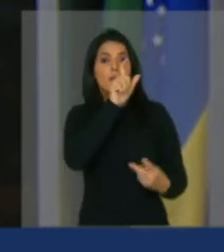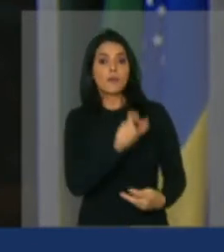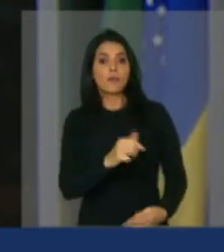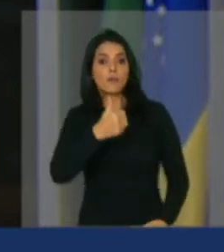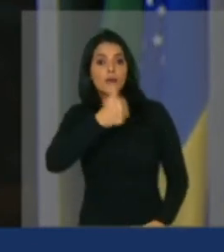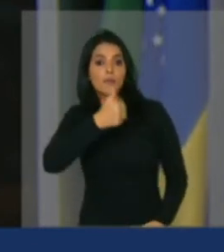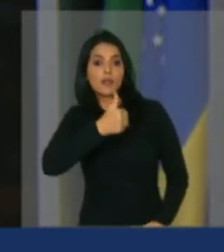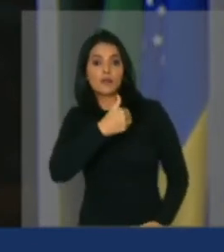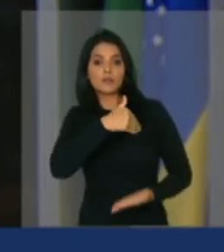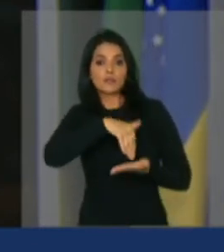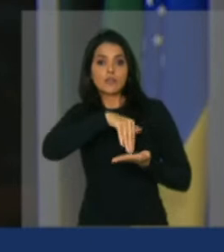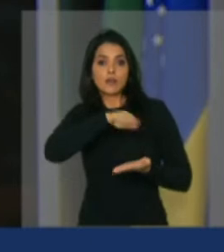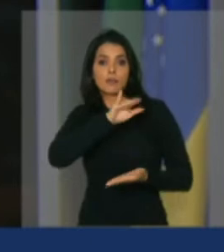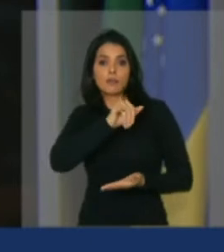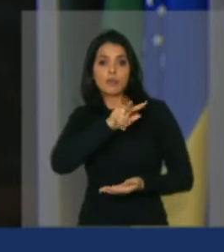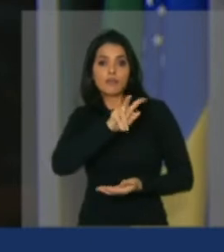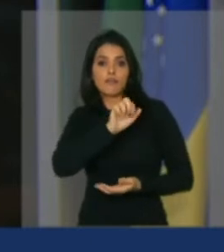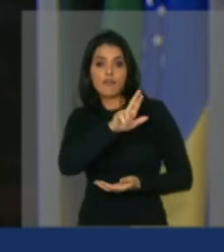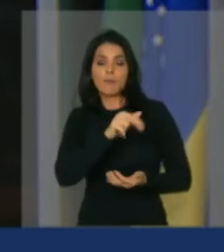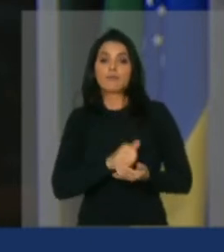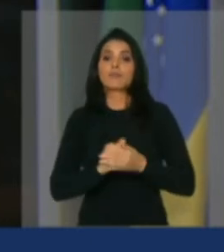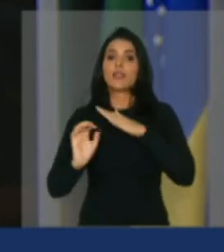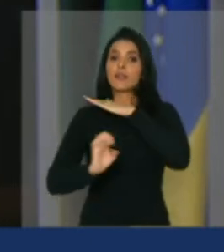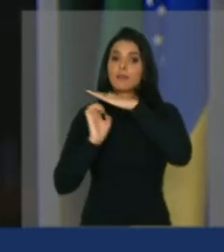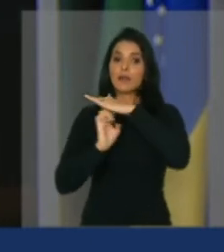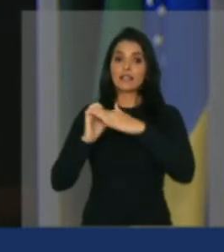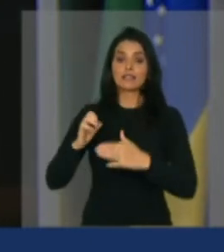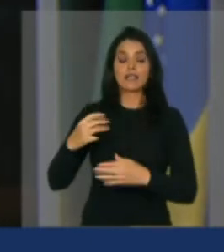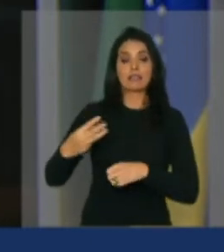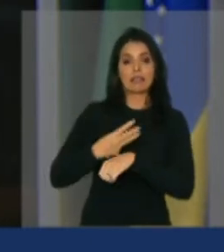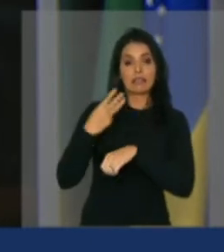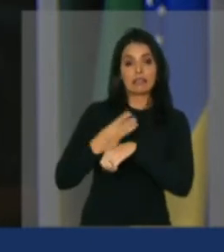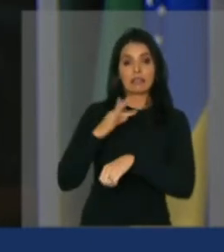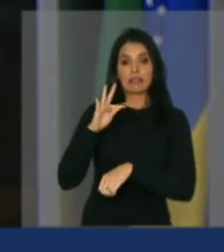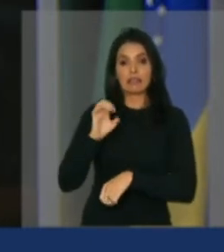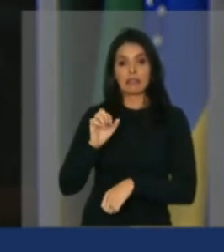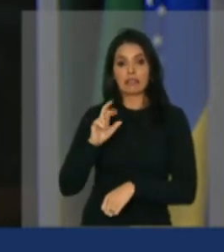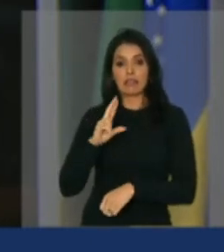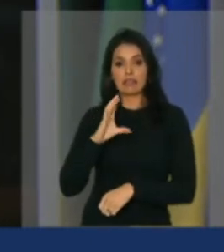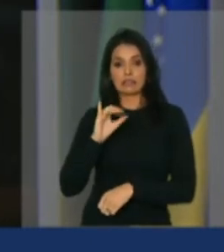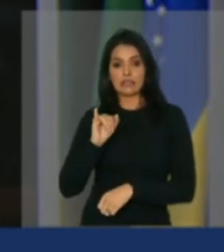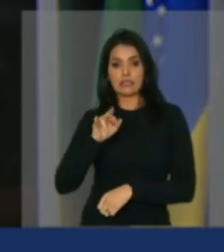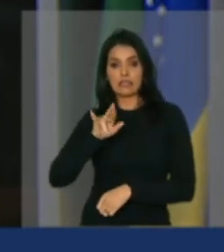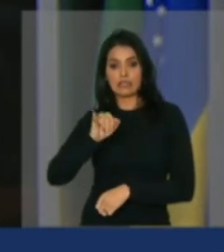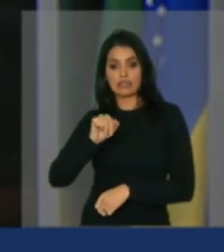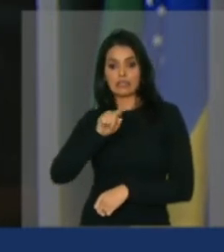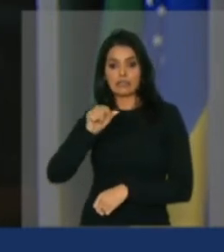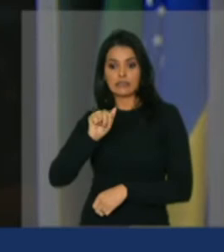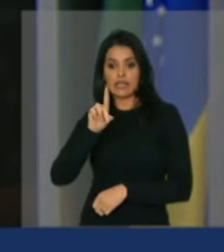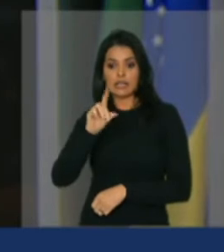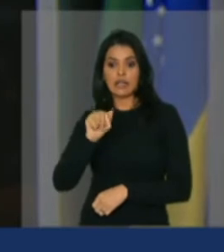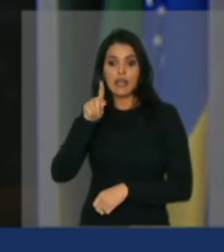SECRETÁRIO, É ... O BIVAR, A EMPRESA TERCEIRIZADA DESTA CASA... A EMPRESA TERCEIRIZADA, EU DISSE A FORTALEZA.